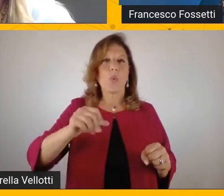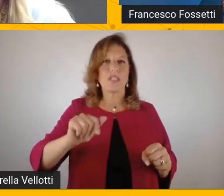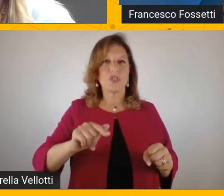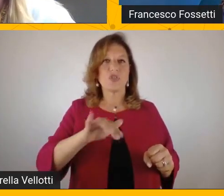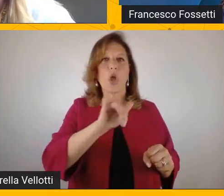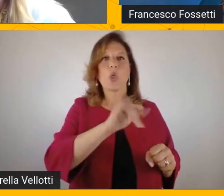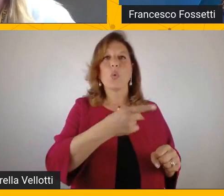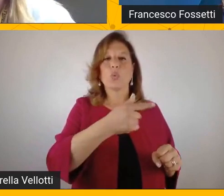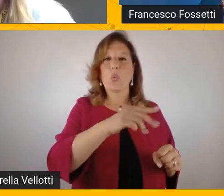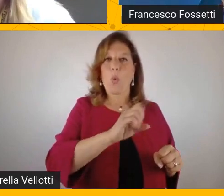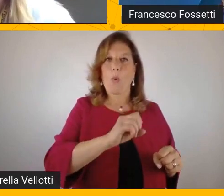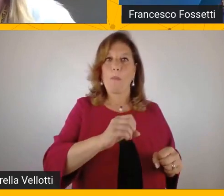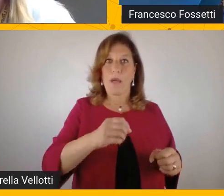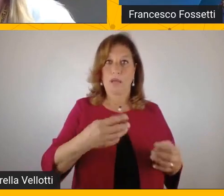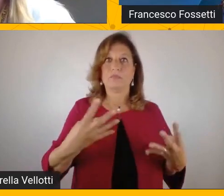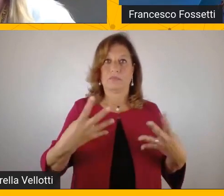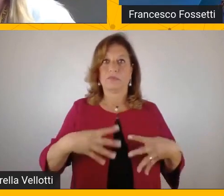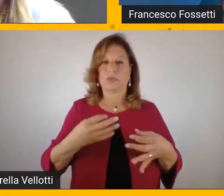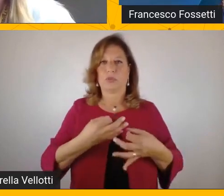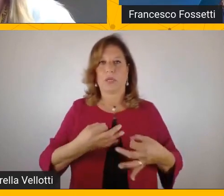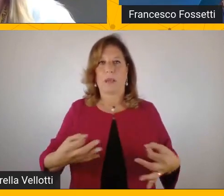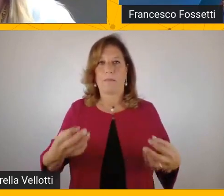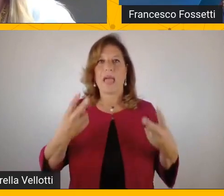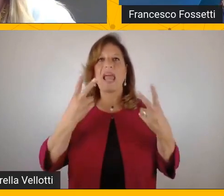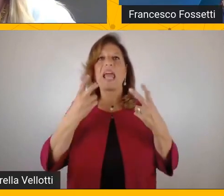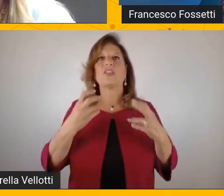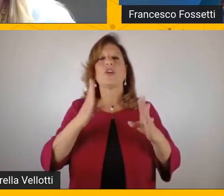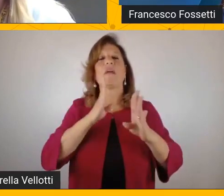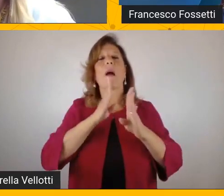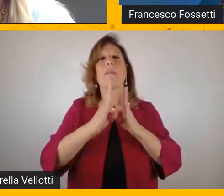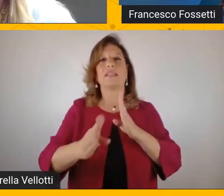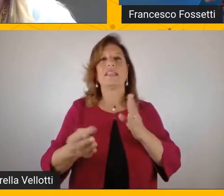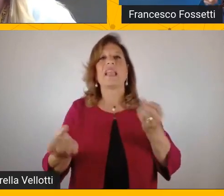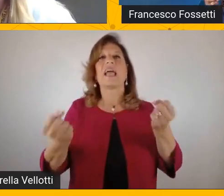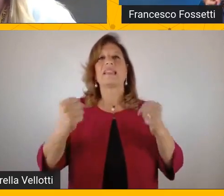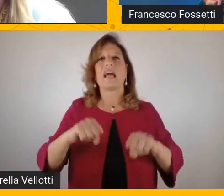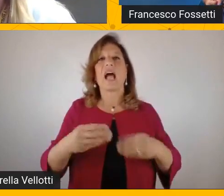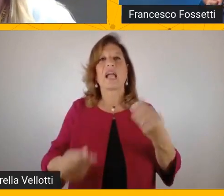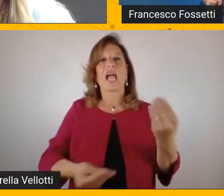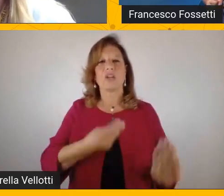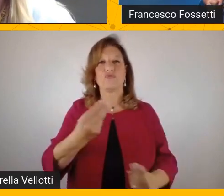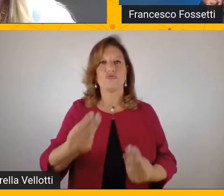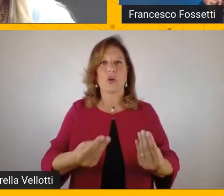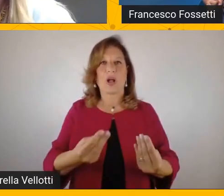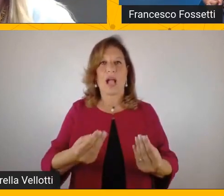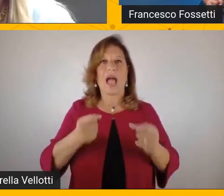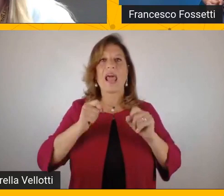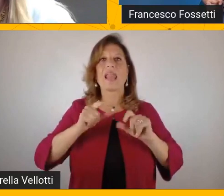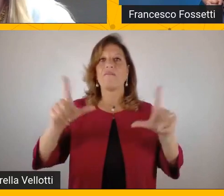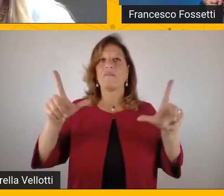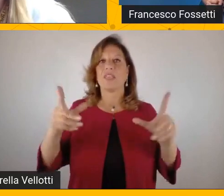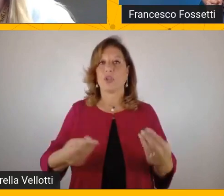Twitch diciamo è molto molto attivo e quindi molto spesso ci troviamo anche in diretta a